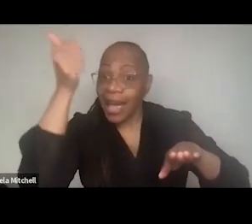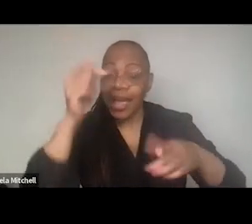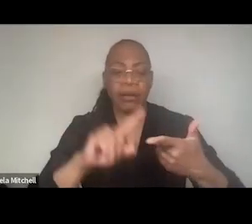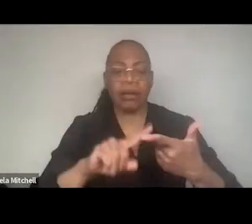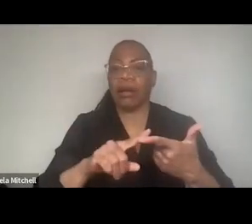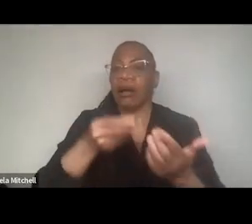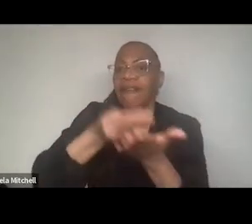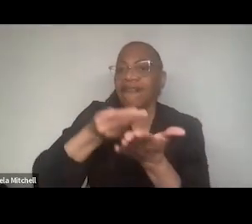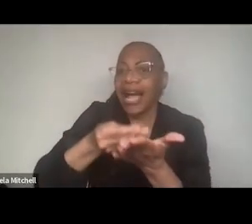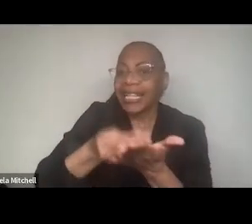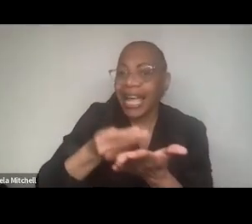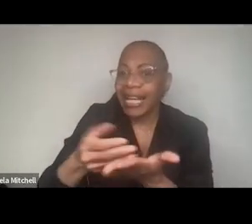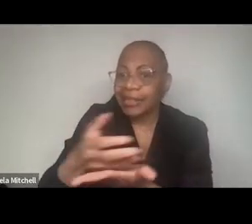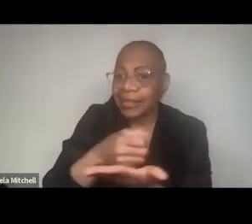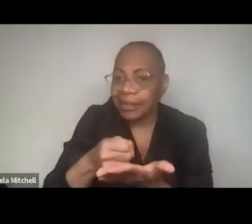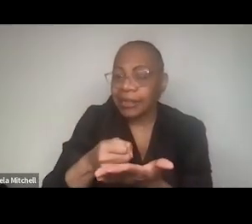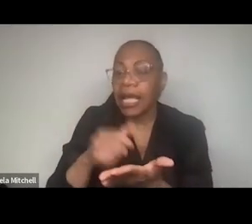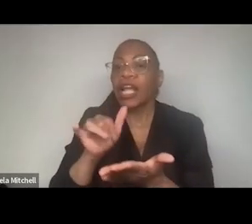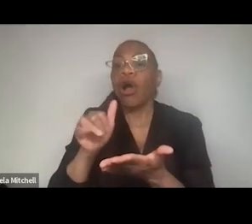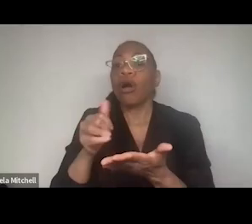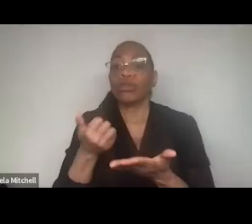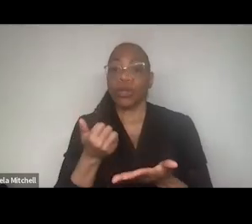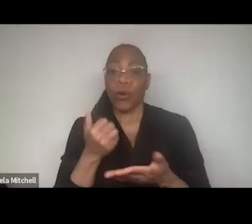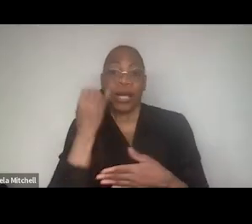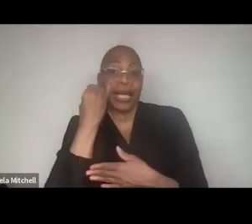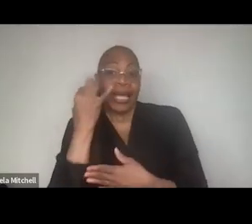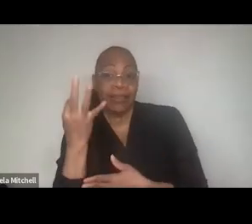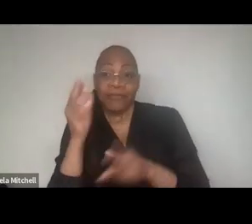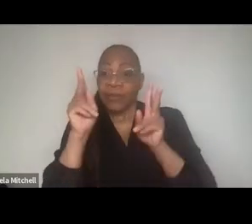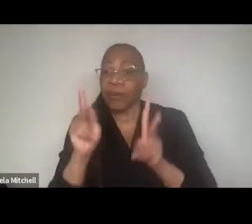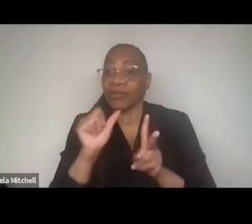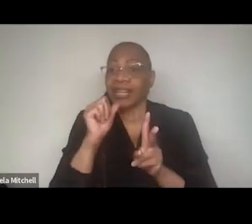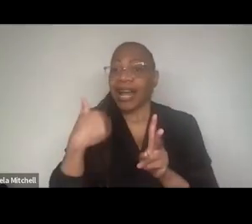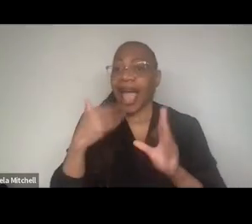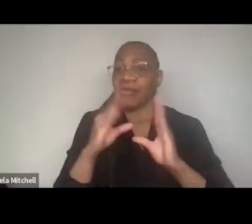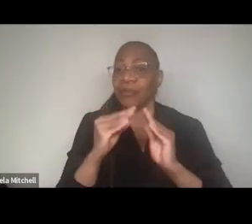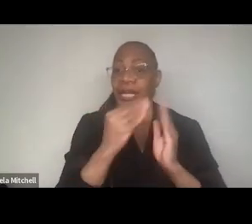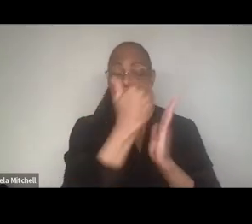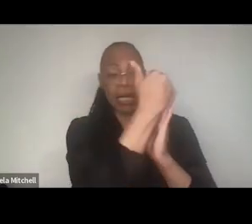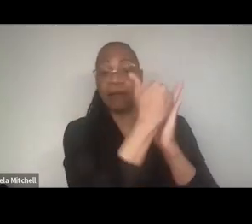Y solo para resaltar, incluso si no tuvieran esa reunión de la lista que mostré antes,